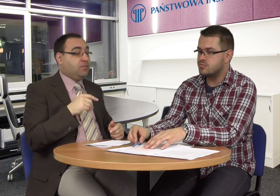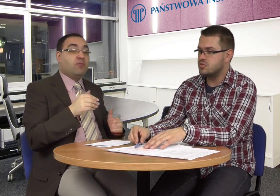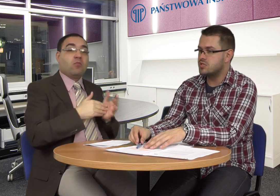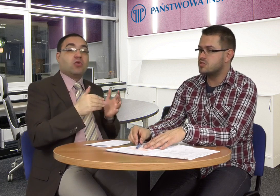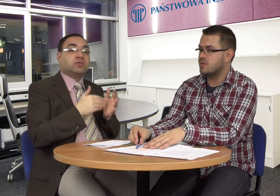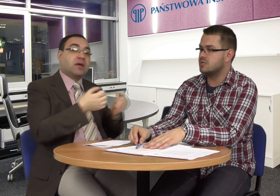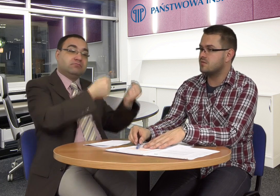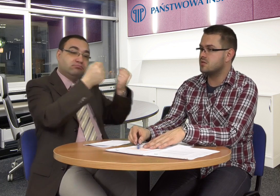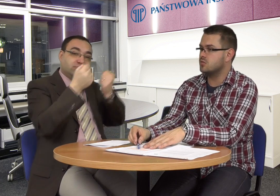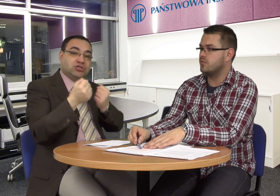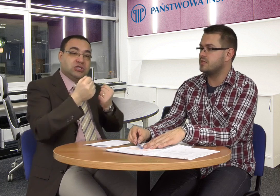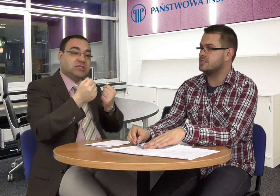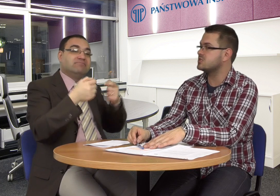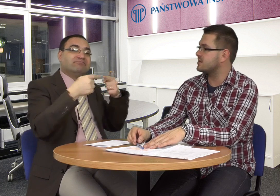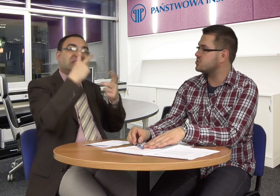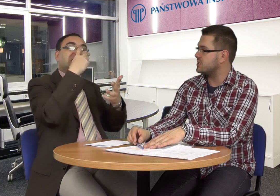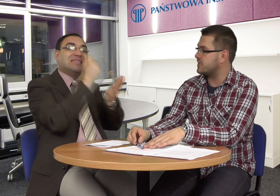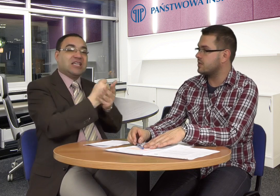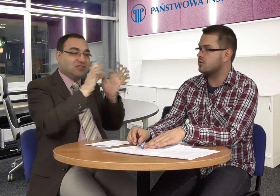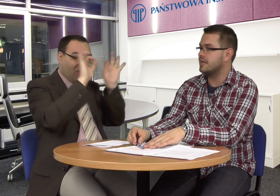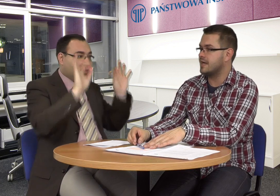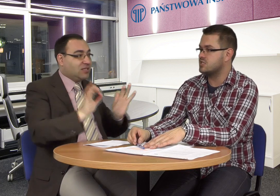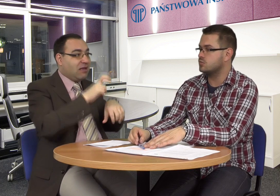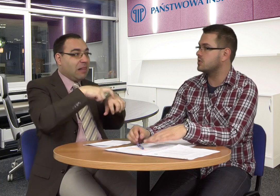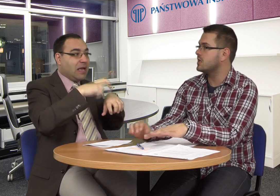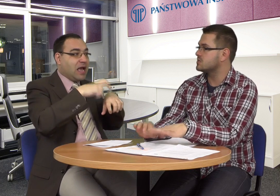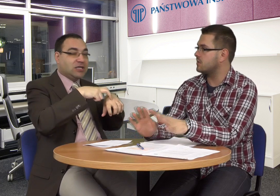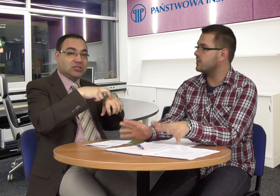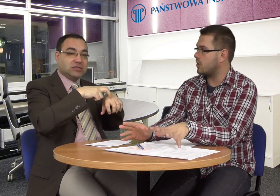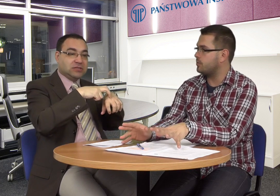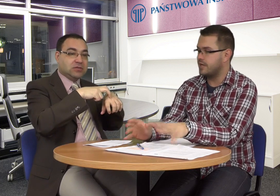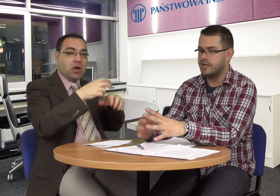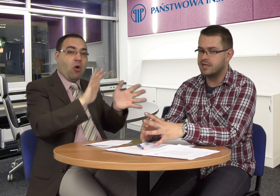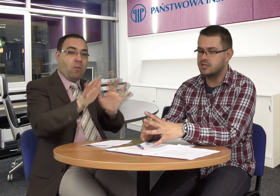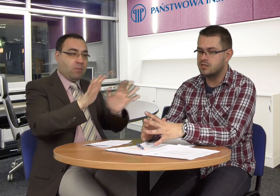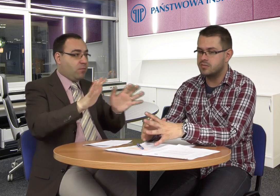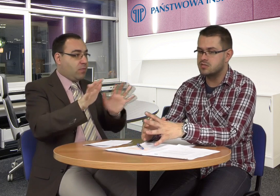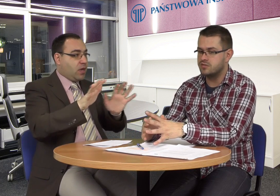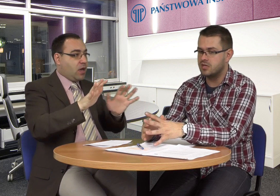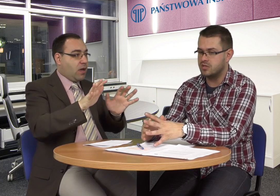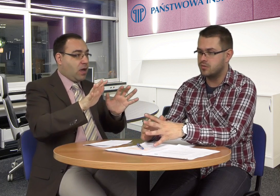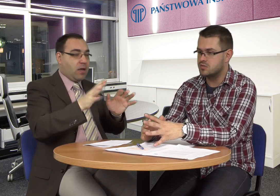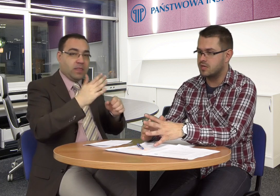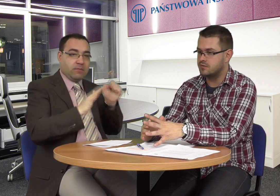Należy przynieść pracodawcy odpowiednie zaświadczenie od lekarza, który sprawuje opiekę nad pracownikiem niepełnosprawnym.